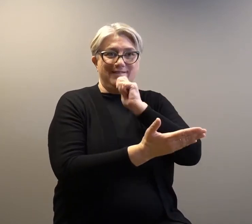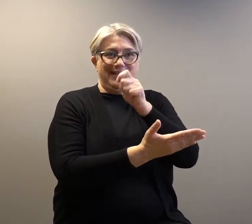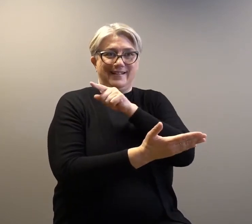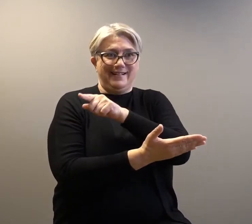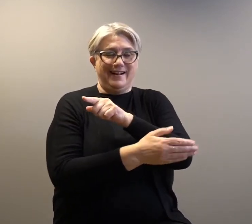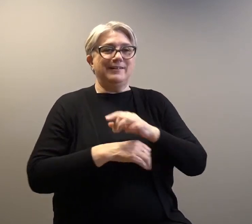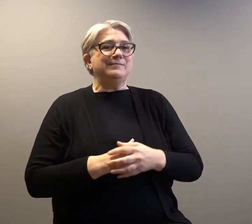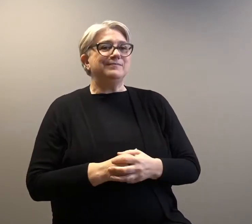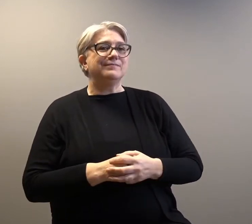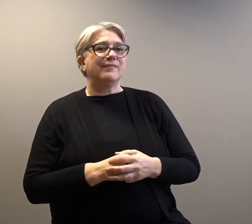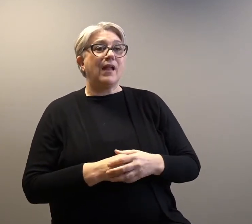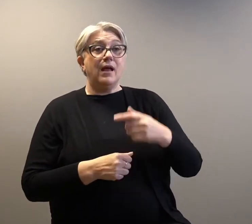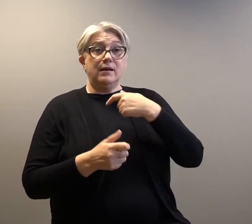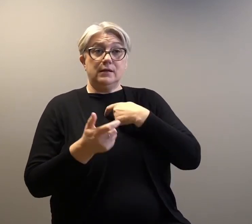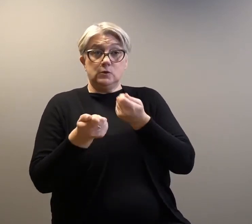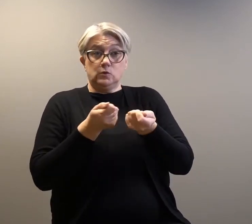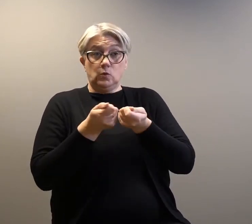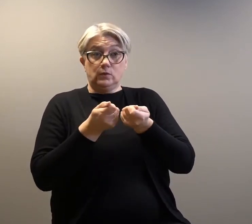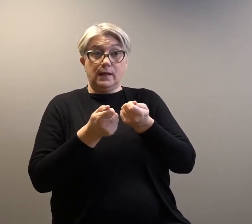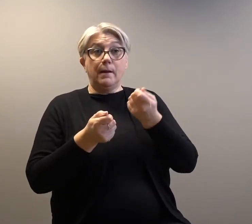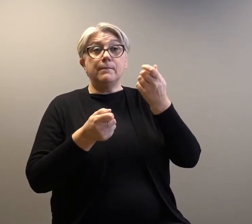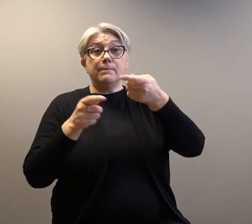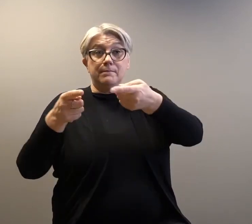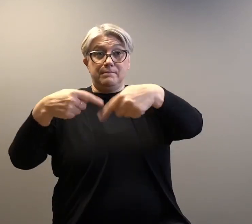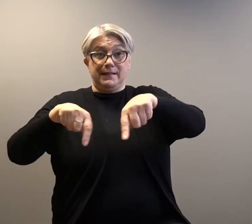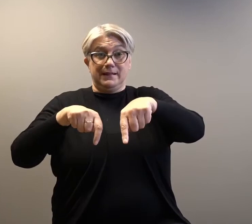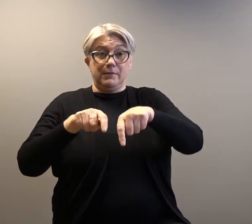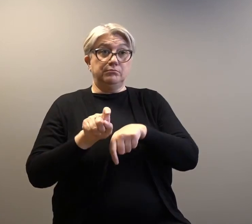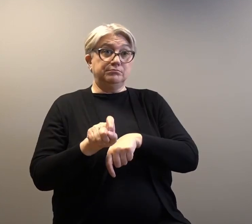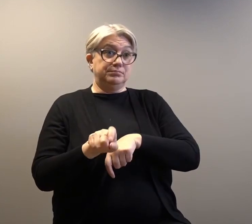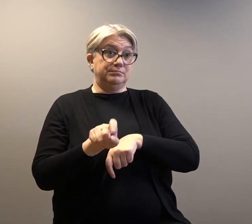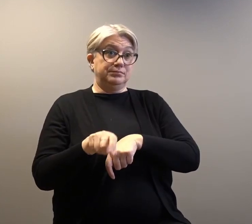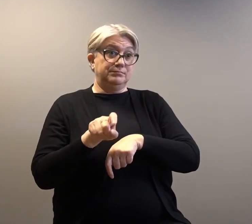Í gegnum rittúlkunarferlið stjórnaði ég myndböndum af viðtölunum